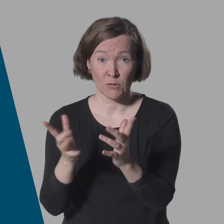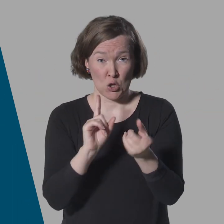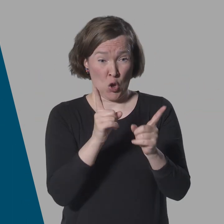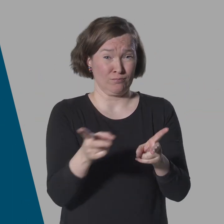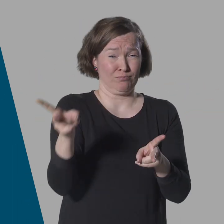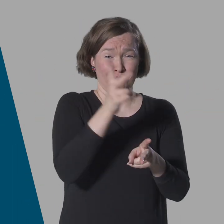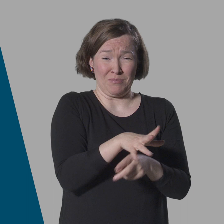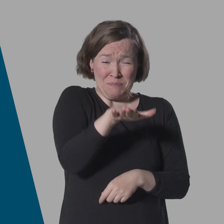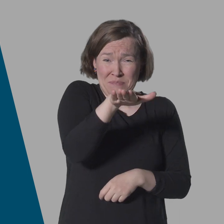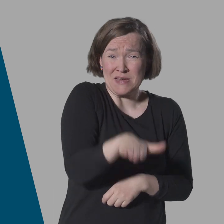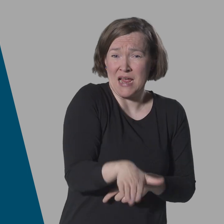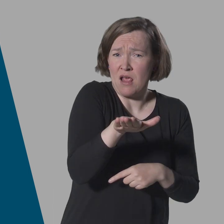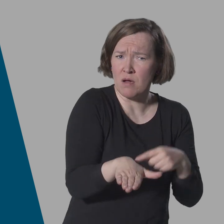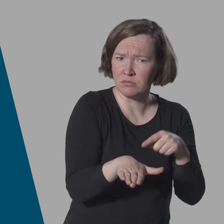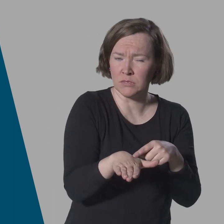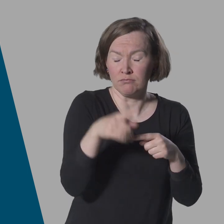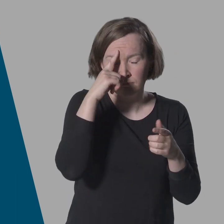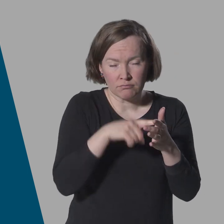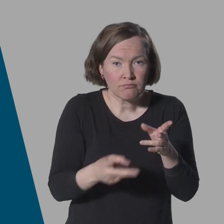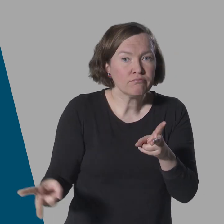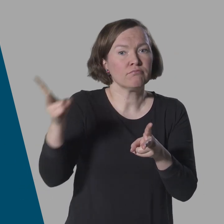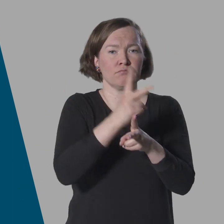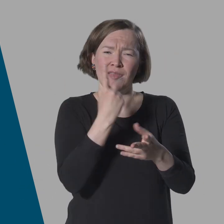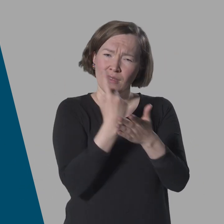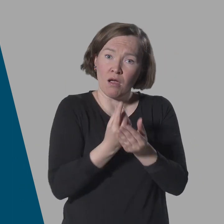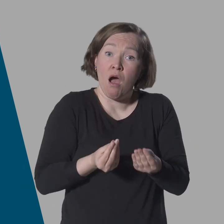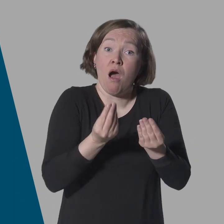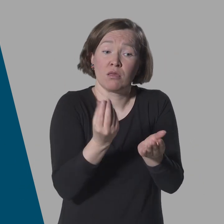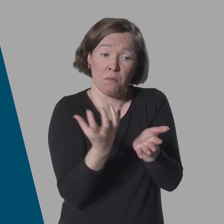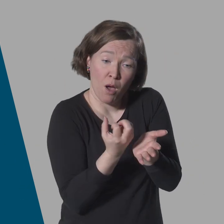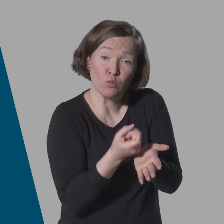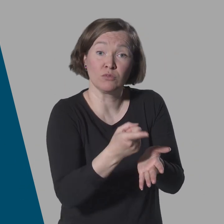Mitä pienemmästä lapsesta on kyse, sitä tärkeämpää on mahdollistaa -